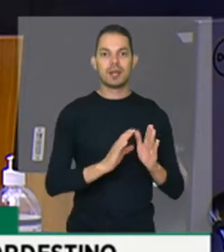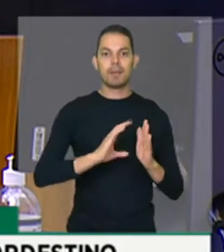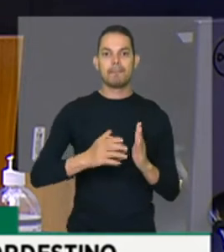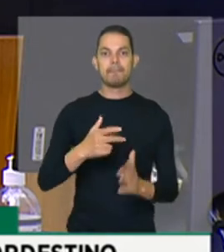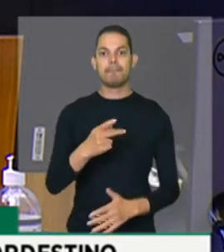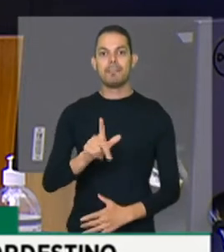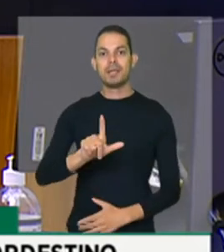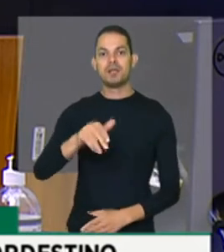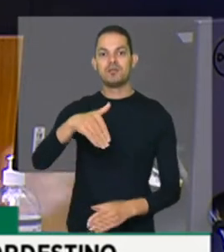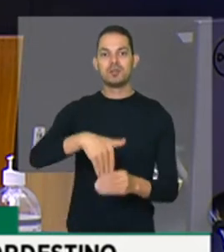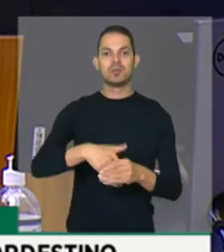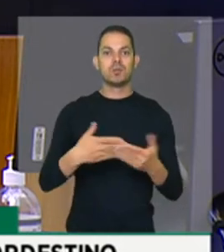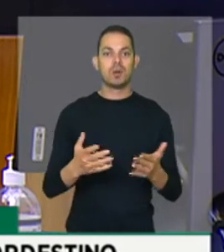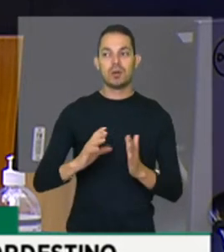[DEPUTADO]: PL É SIM